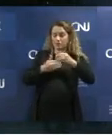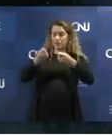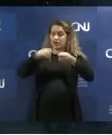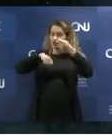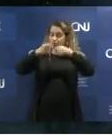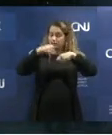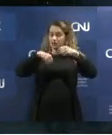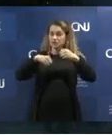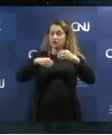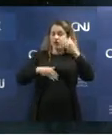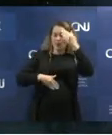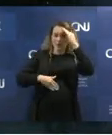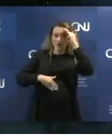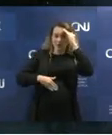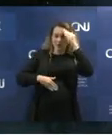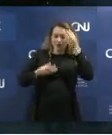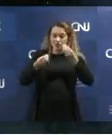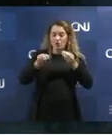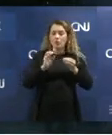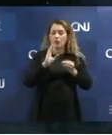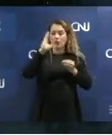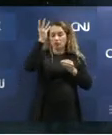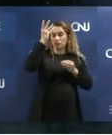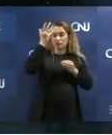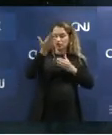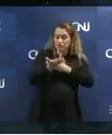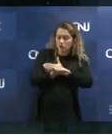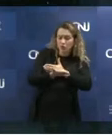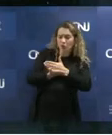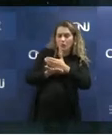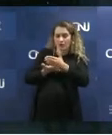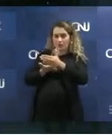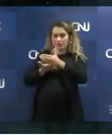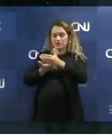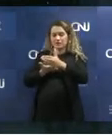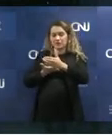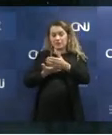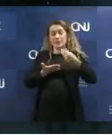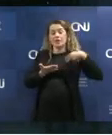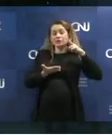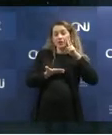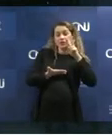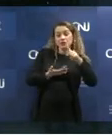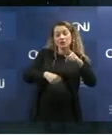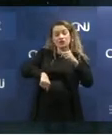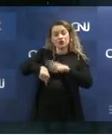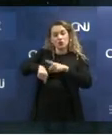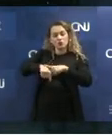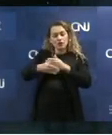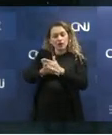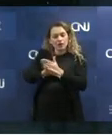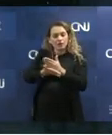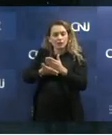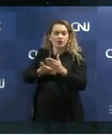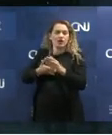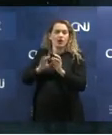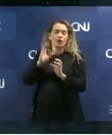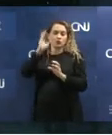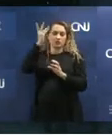passa a correr a prescrição tendo em vista o prazo em que ocorreu a inspeção. Somente ao final da inspeção é que